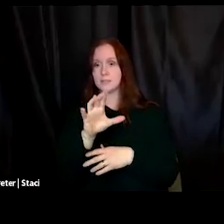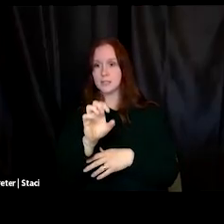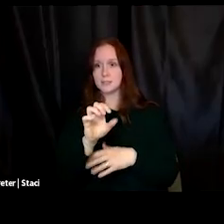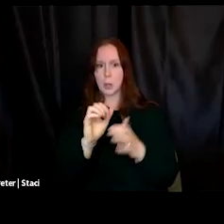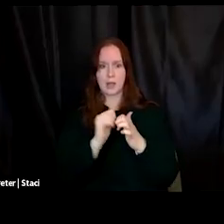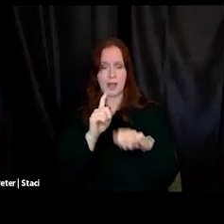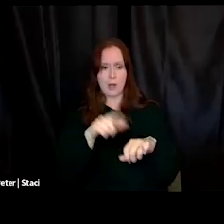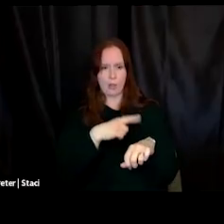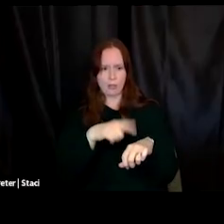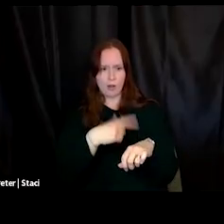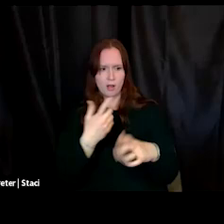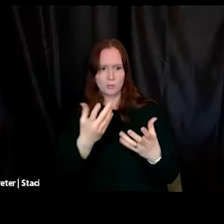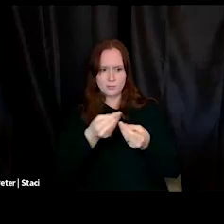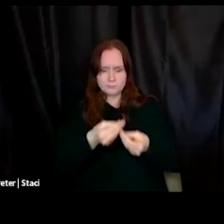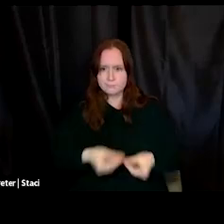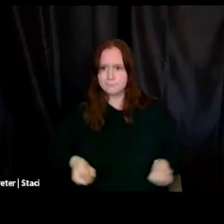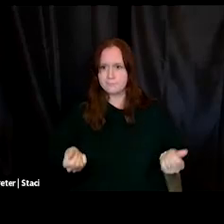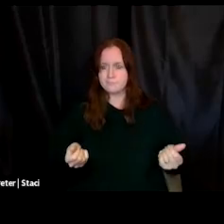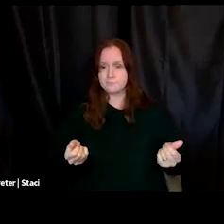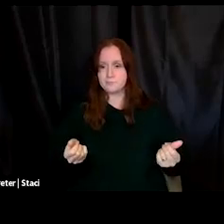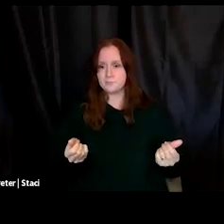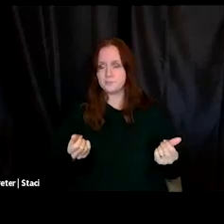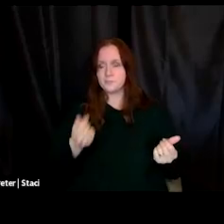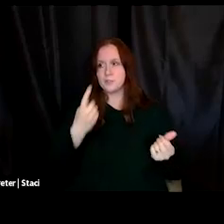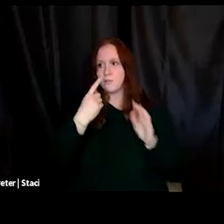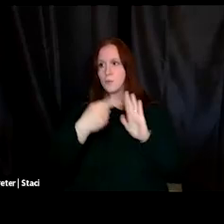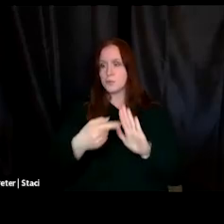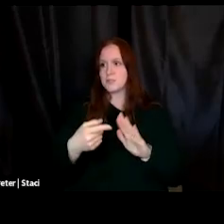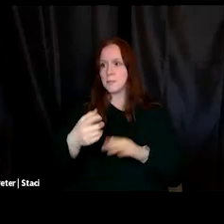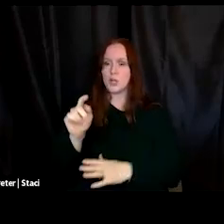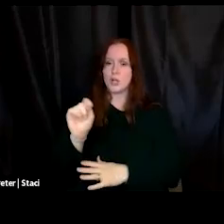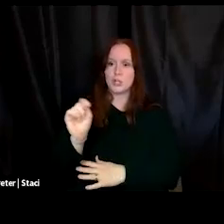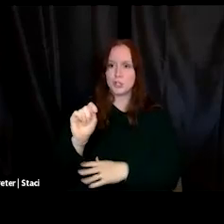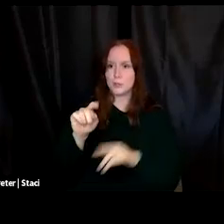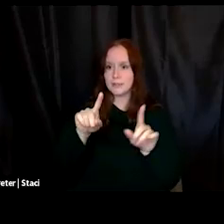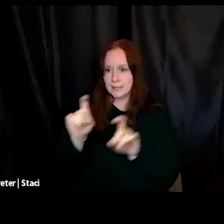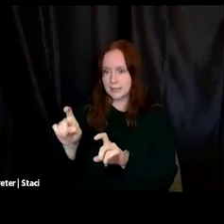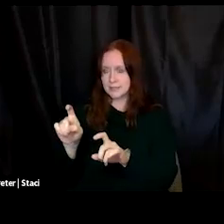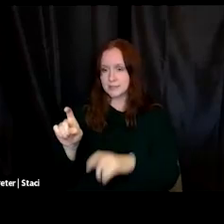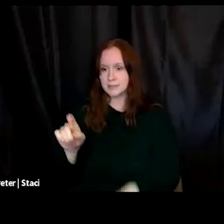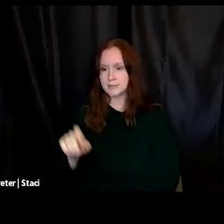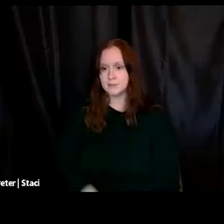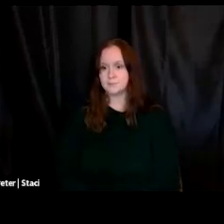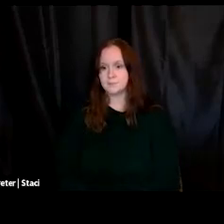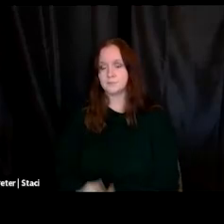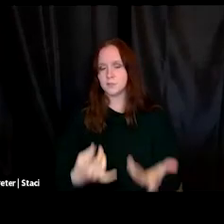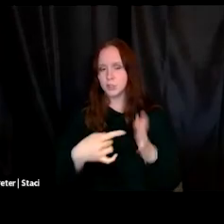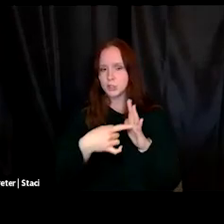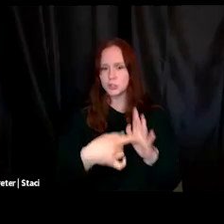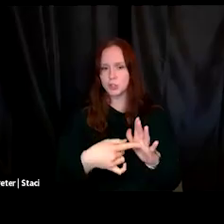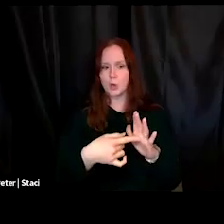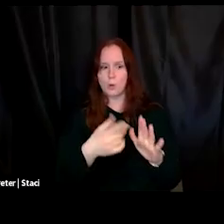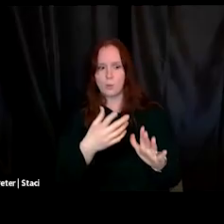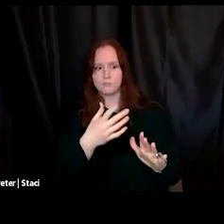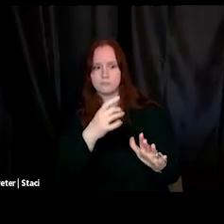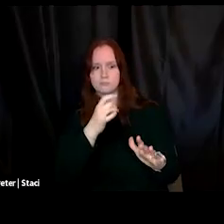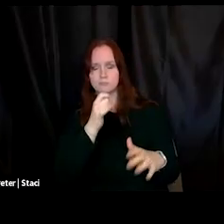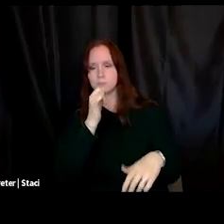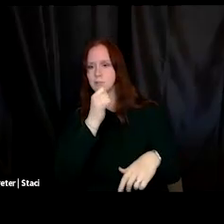u otro personal donde agendarían una cita para recibir un servicio o donde dejarían los paquetes firmados completos